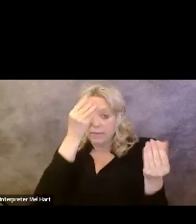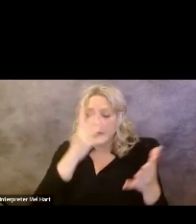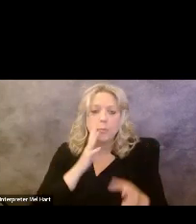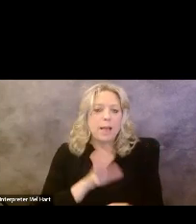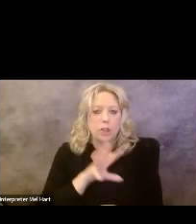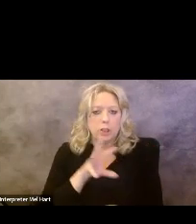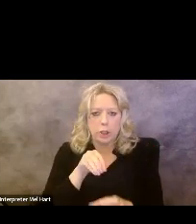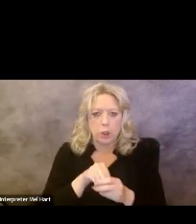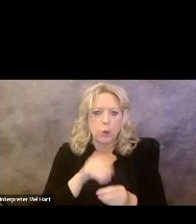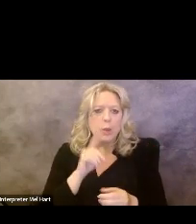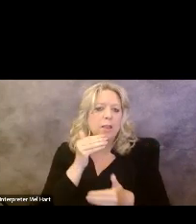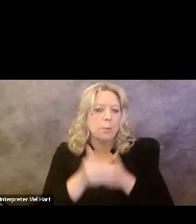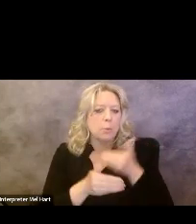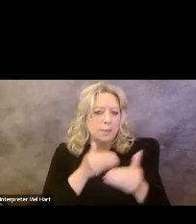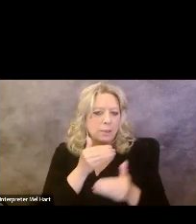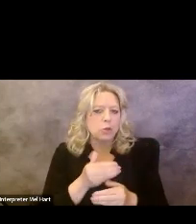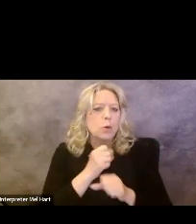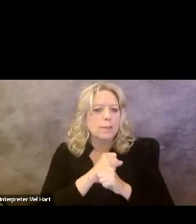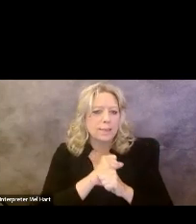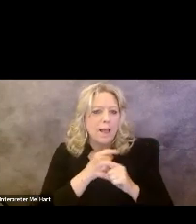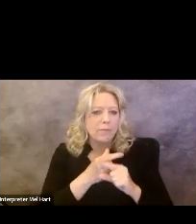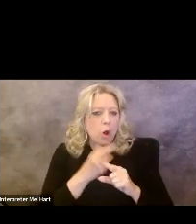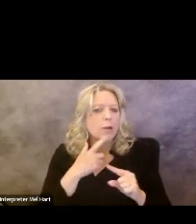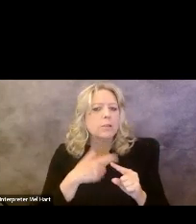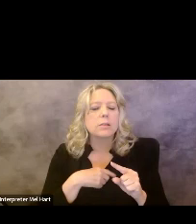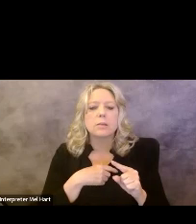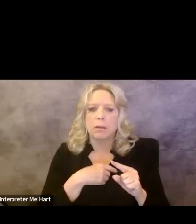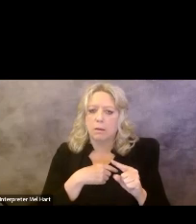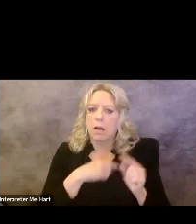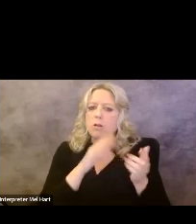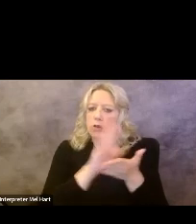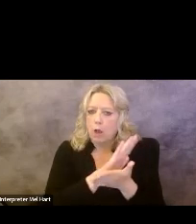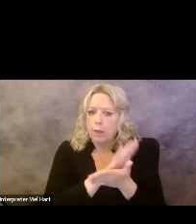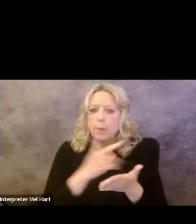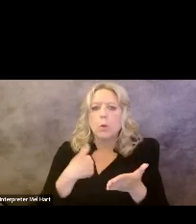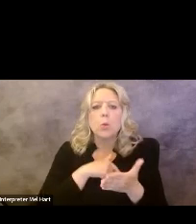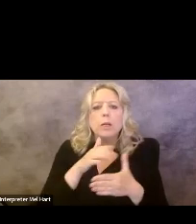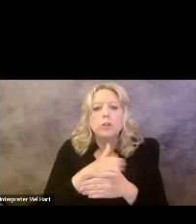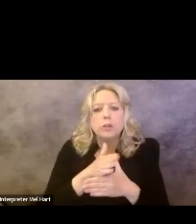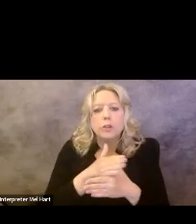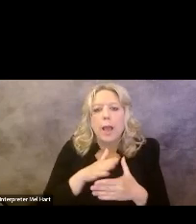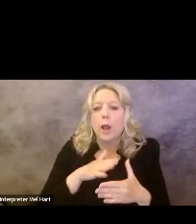documento de garantías procesales compartido anteriormente. Es importante tener en cuenta aquí que